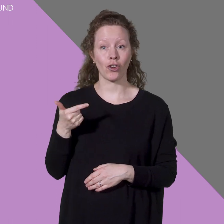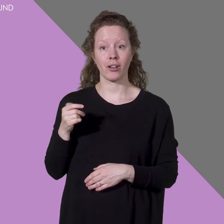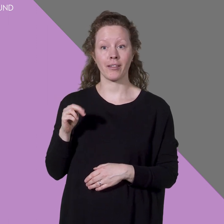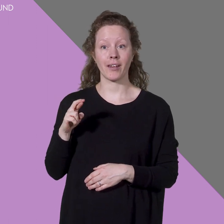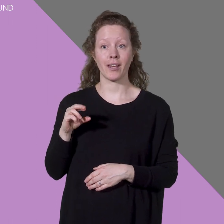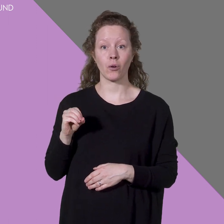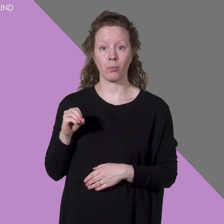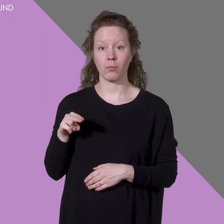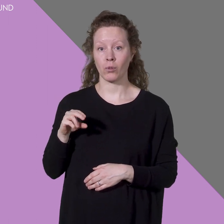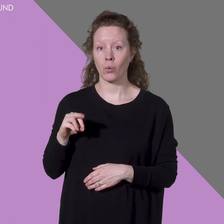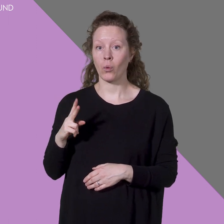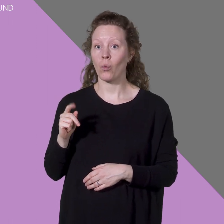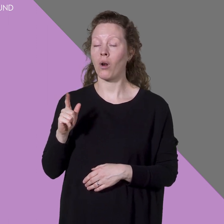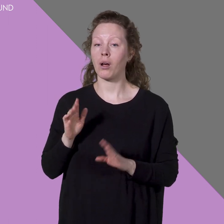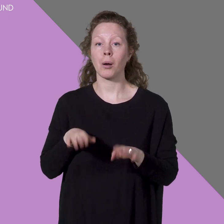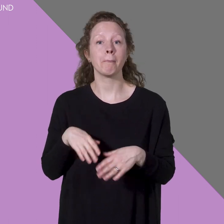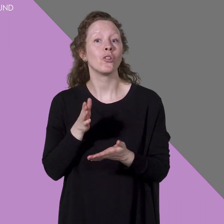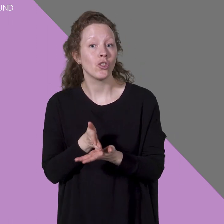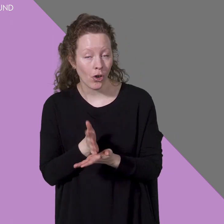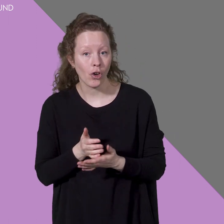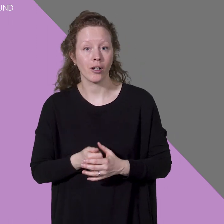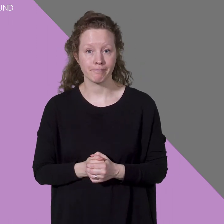Tero Norkola, sa några ord.